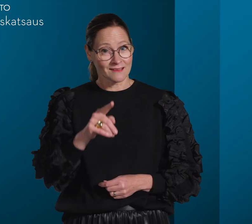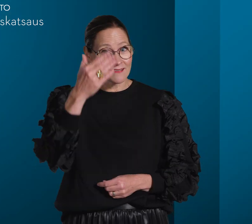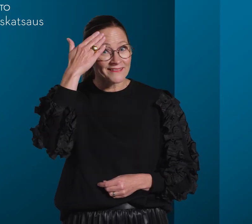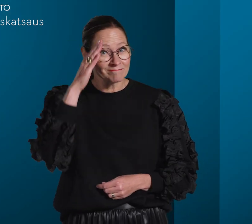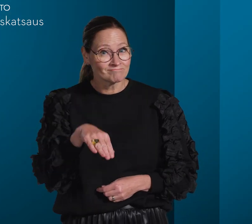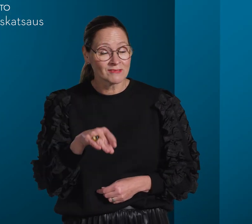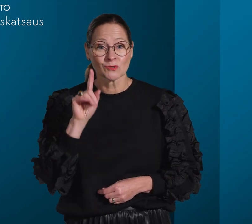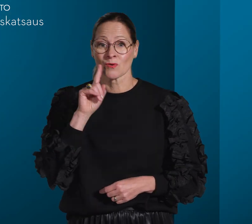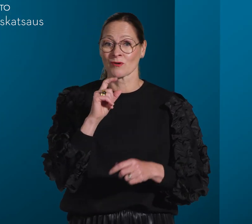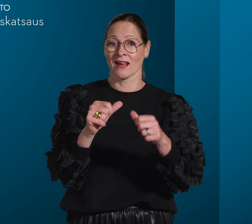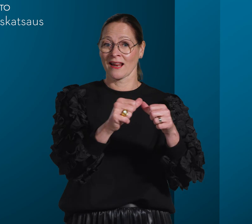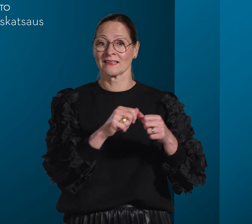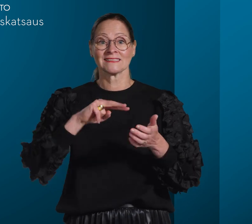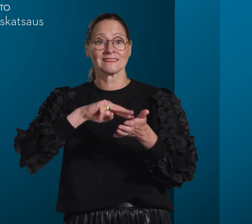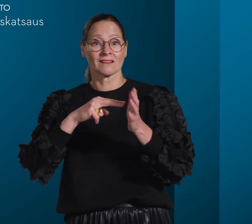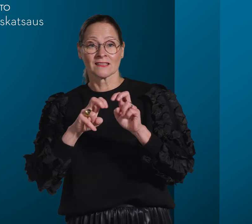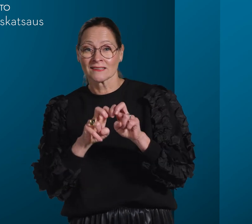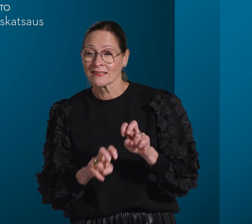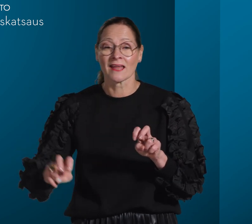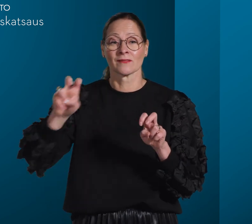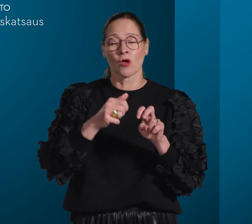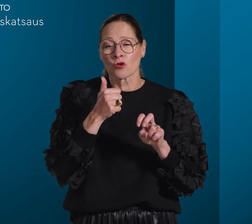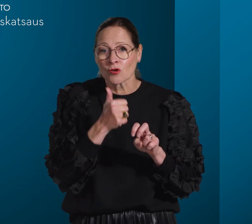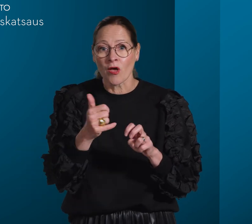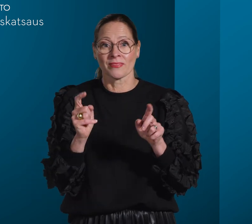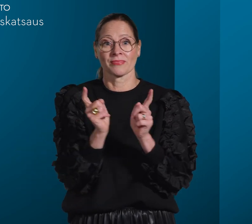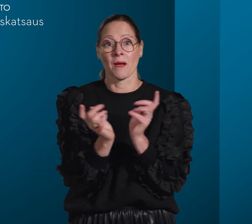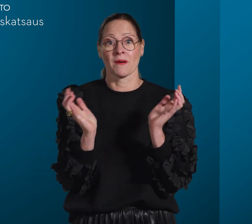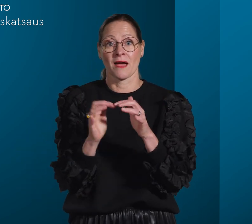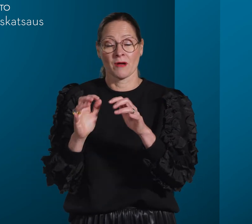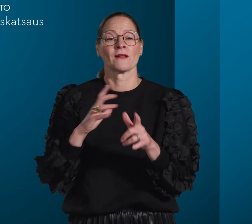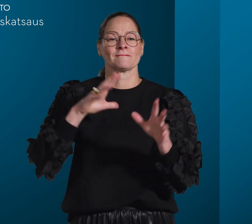Tiesitkö, että Kuurojen Liiton strategia- kiertueen jokaisesta tapaamisesta -